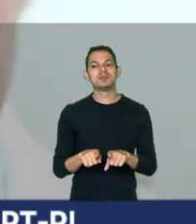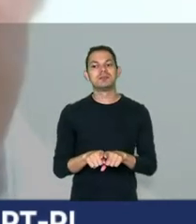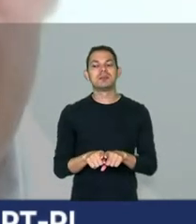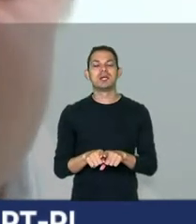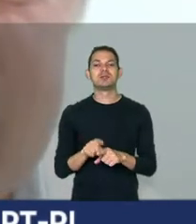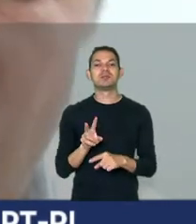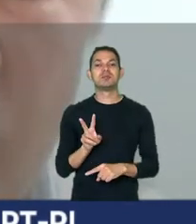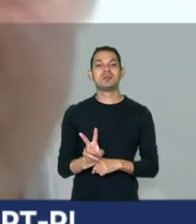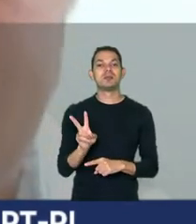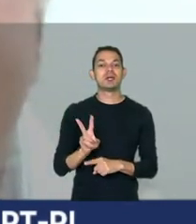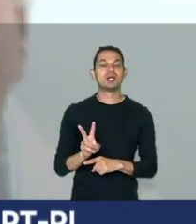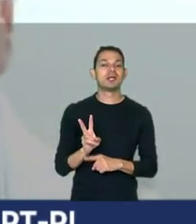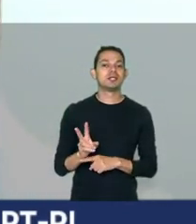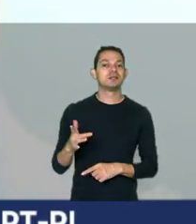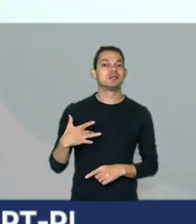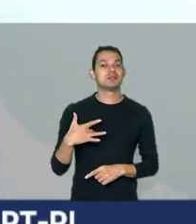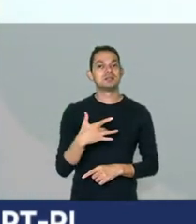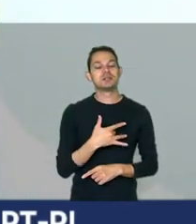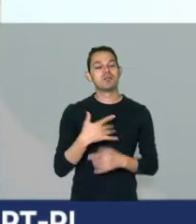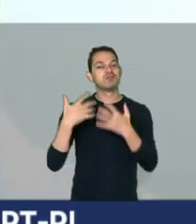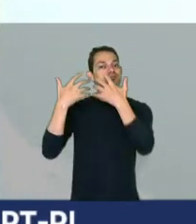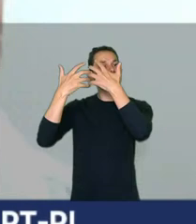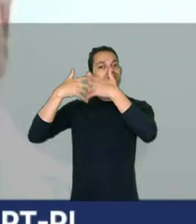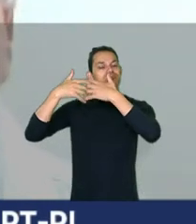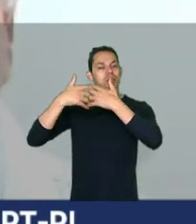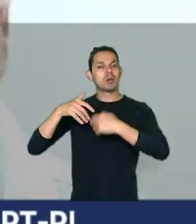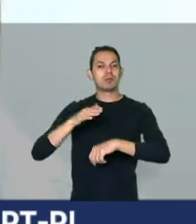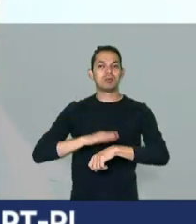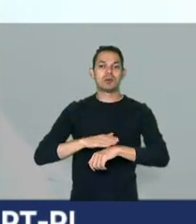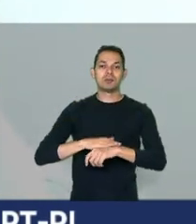EMPREGOS E TAMBÉM ATÉ TENHO PRESERVAÇÃO DA NOSSA SAÚDE MENTAL EM UM MOMENTO TÃO DIFÍCIL QUE PASSA O NOSSO